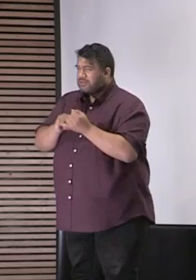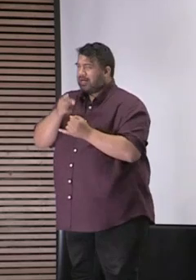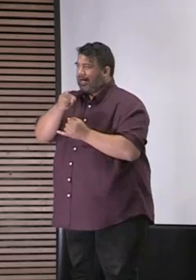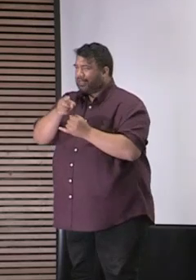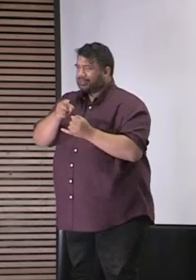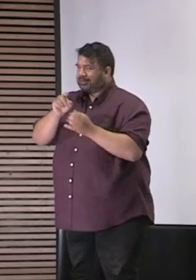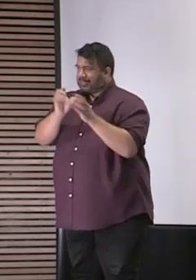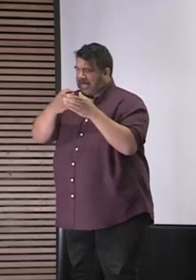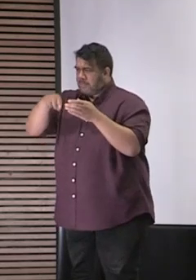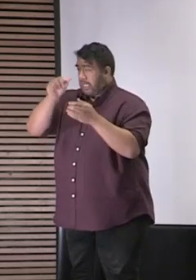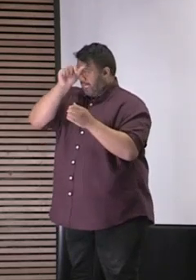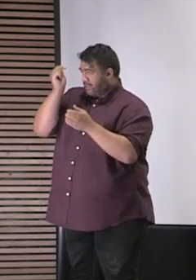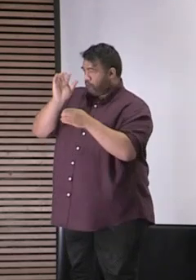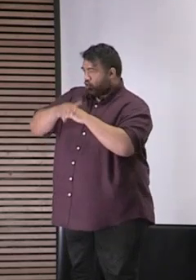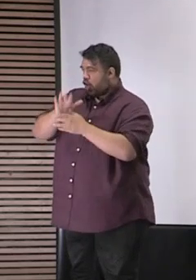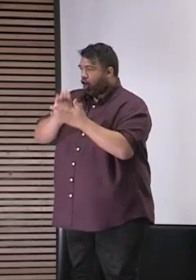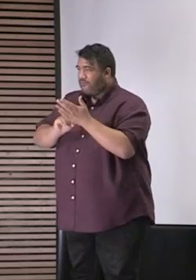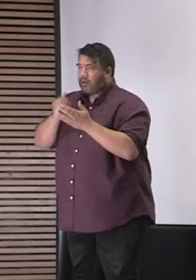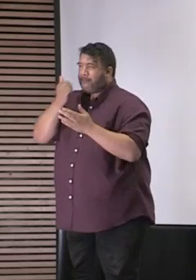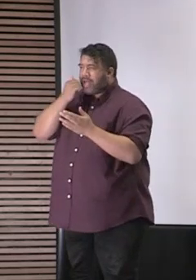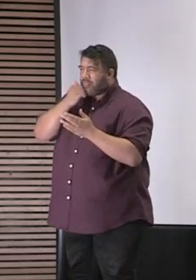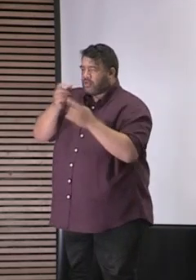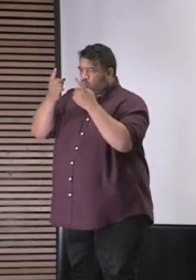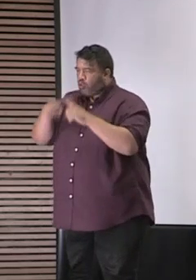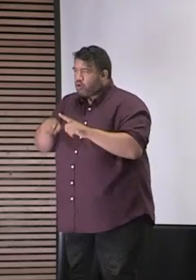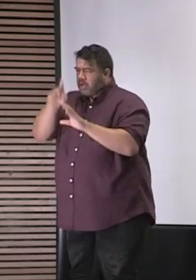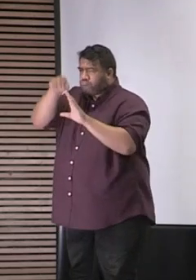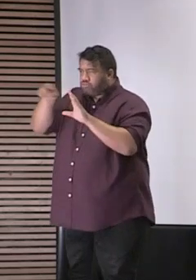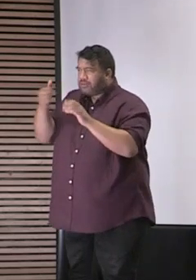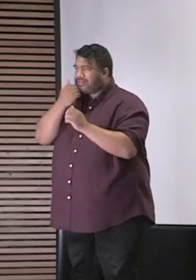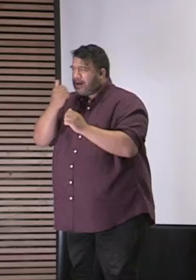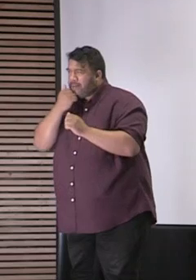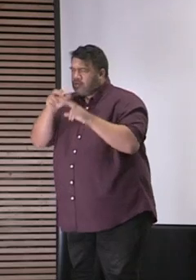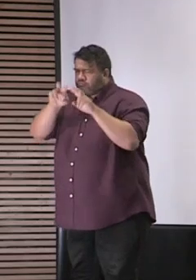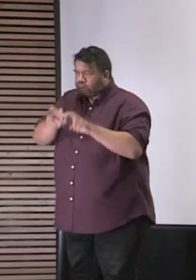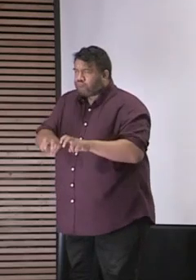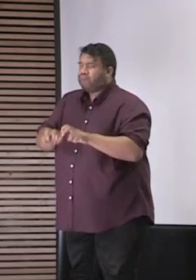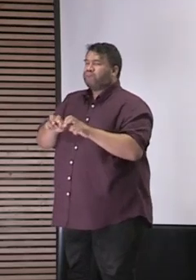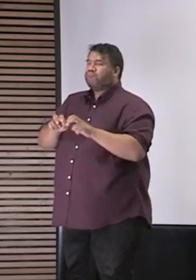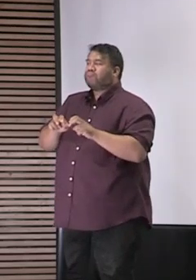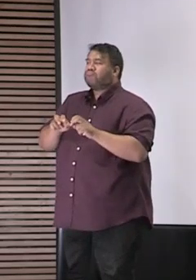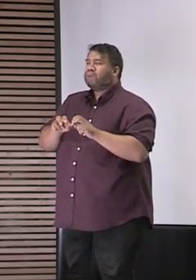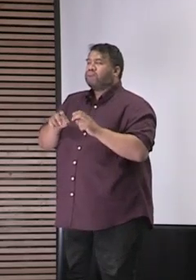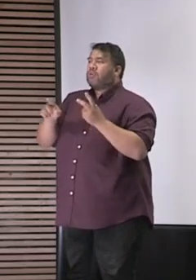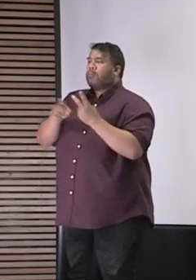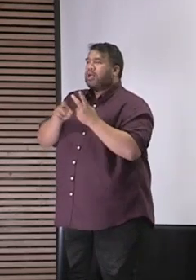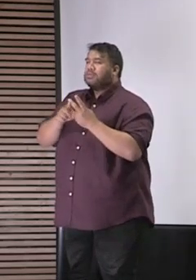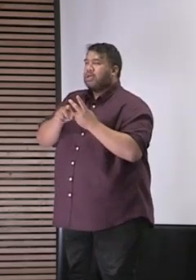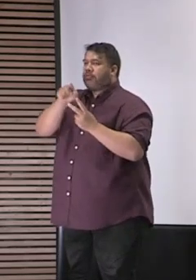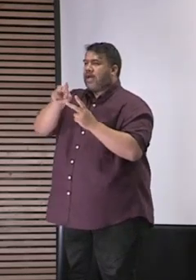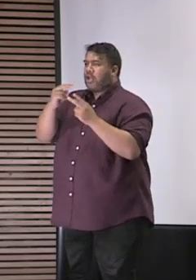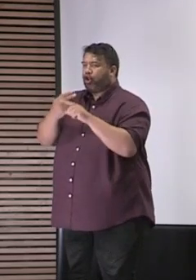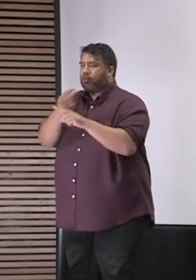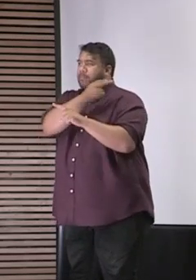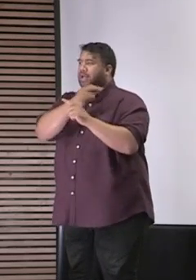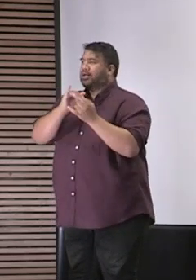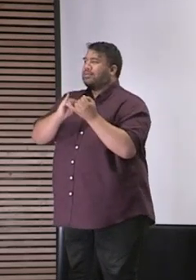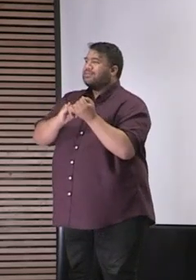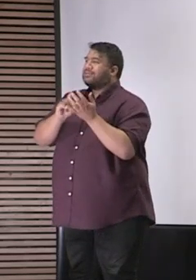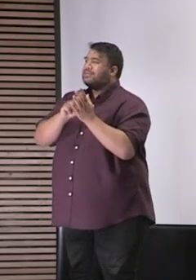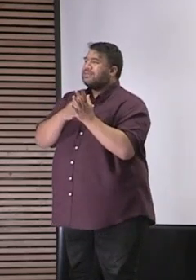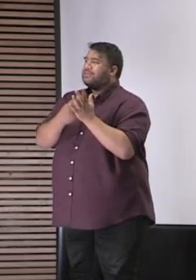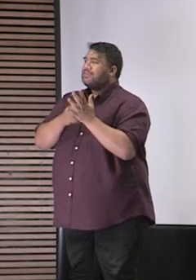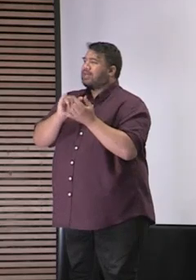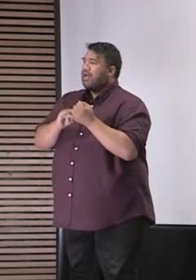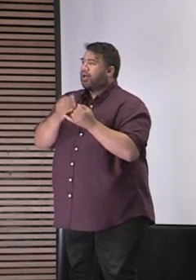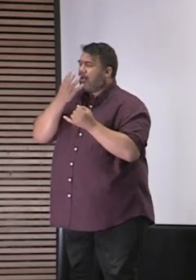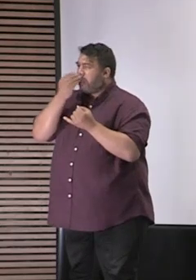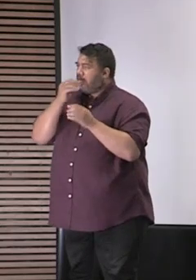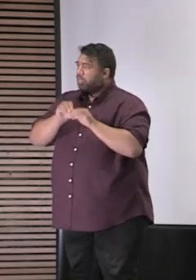comienzo de COVID-19 está